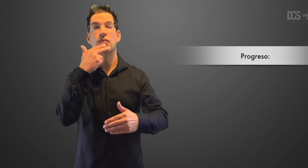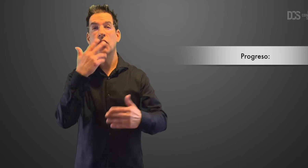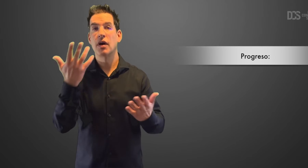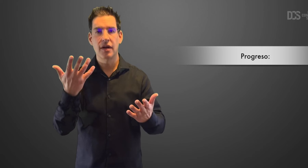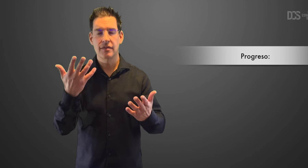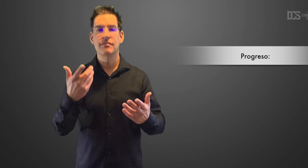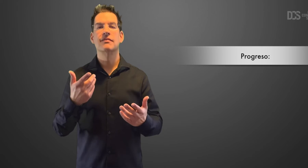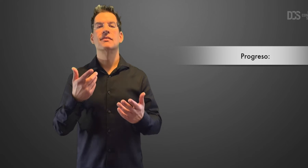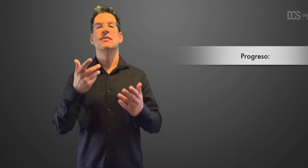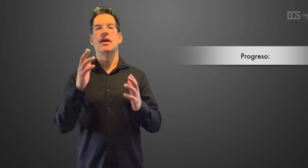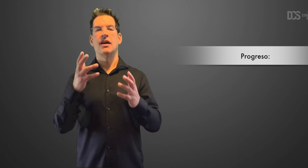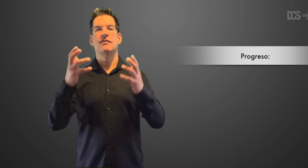Progreso: